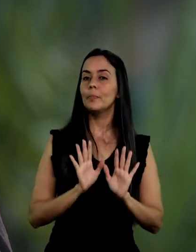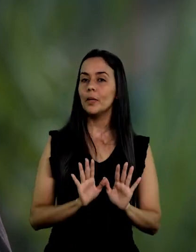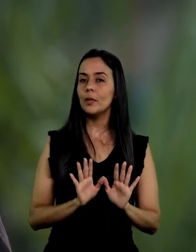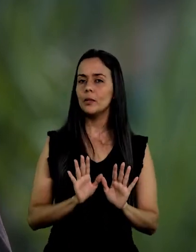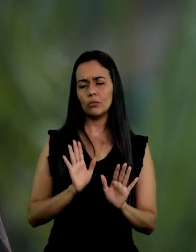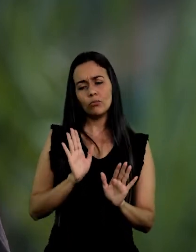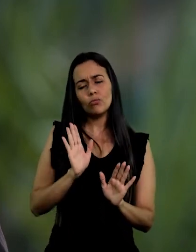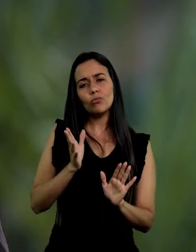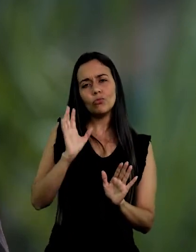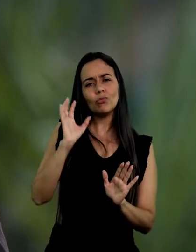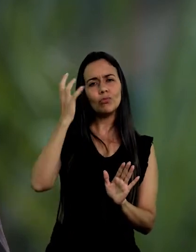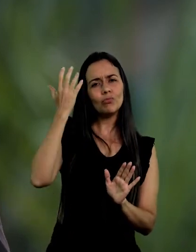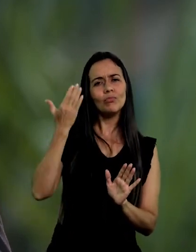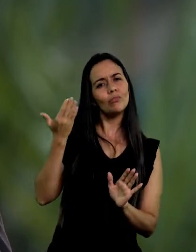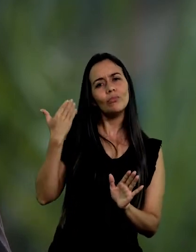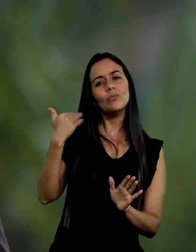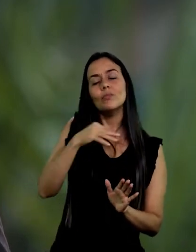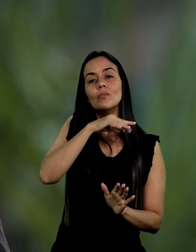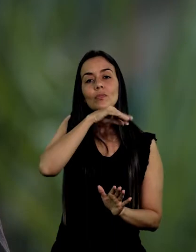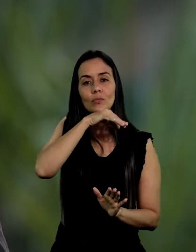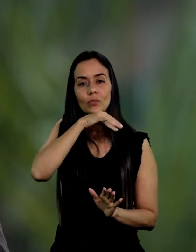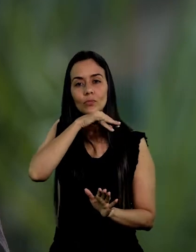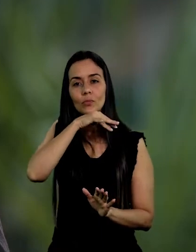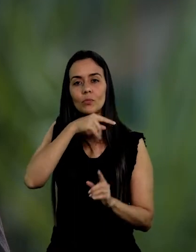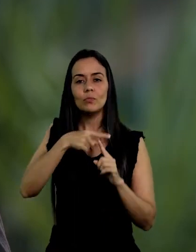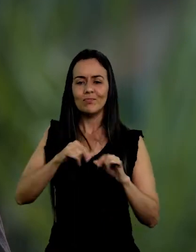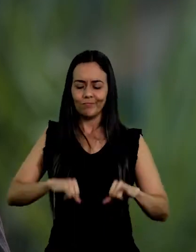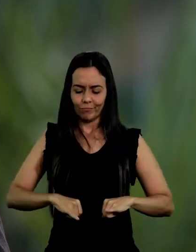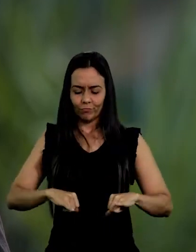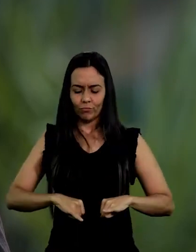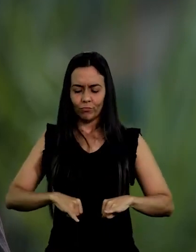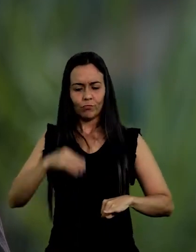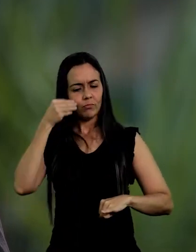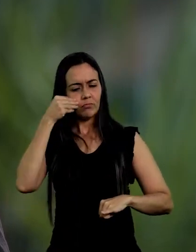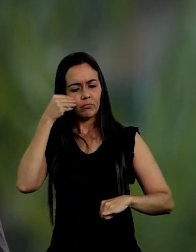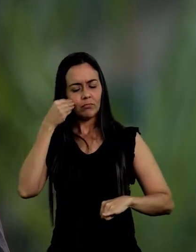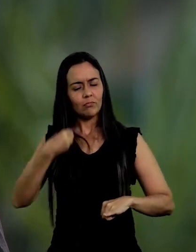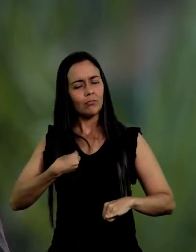já aconteceu, foi passado, o que a gente pode tirar disso é experiência.